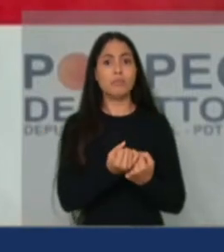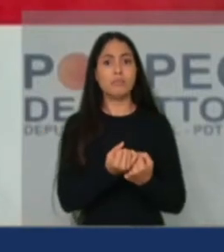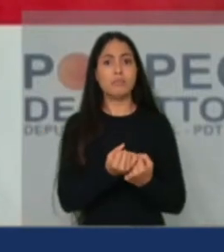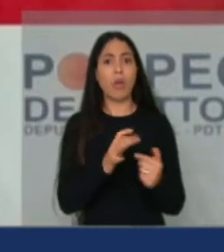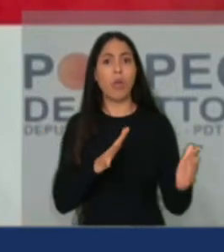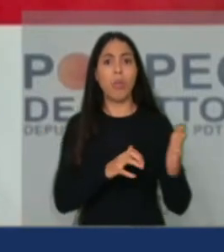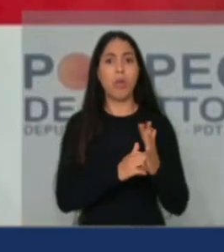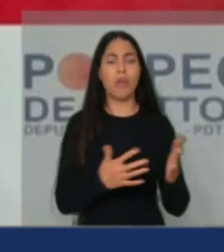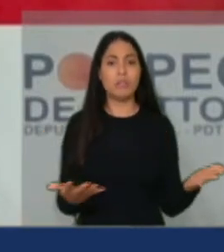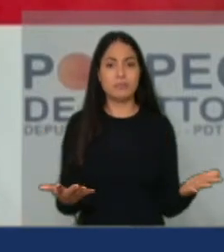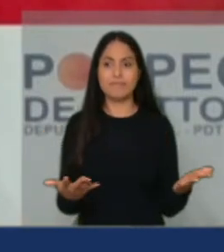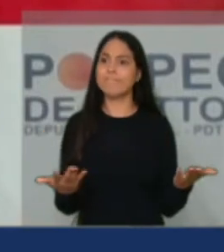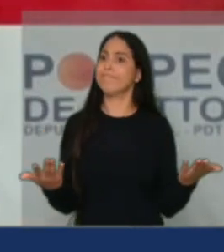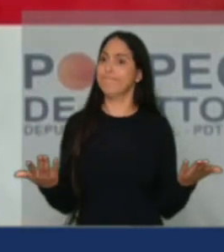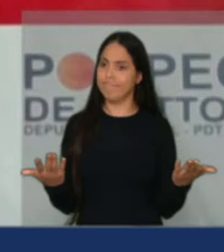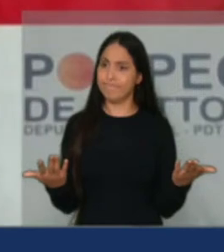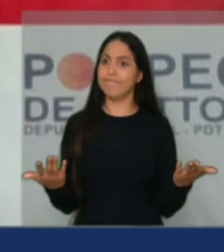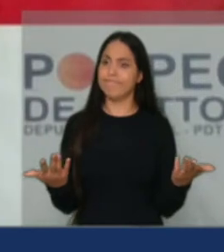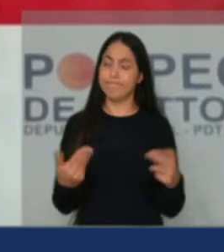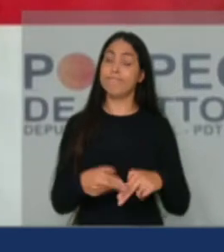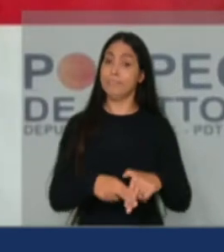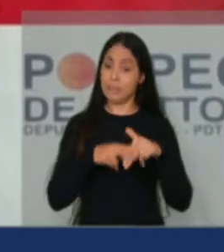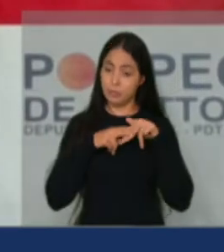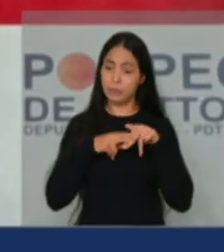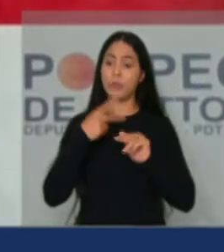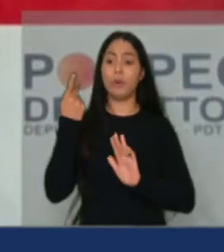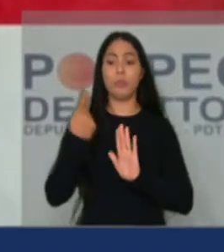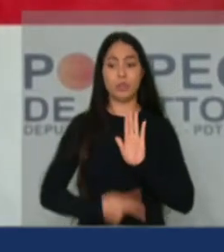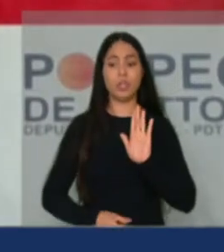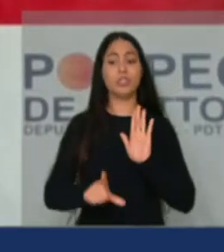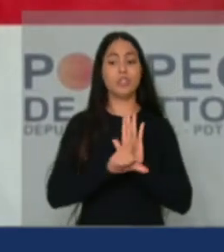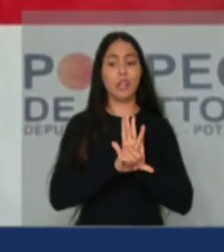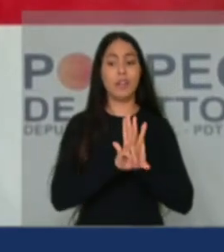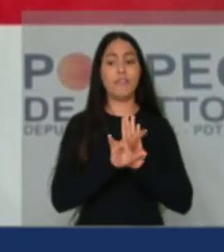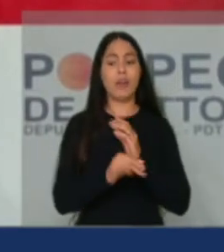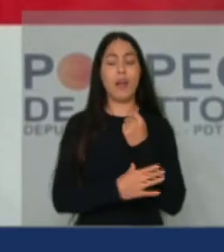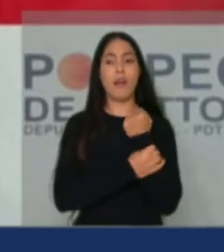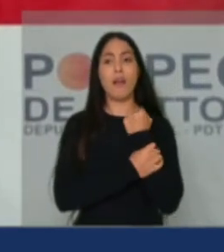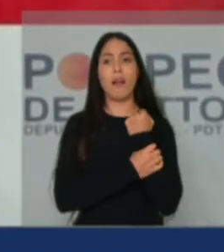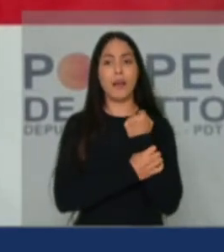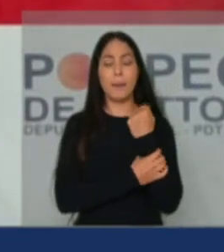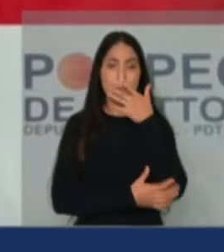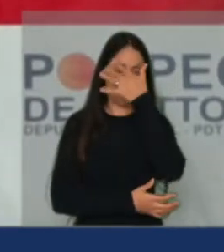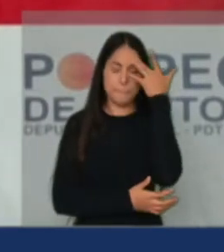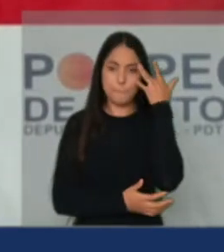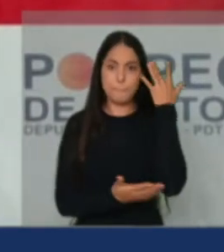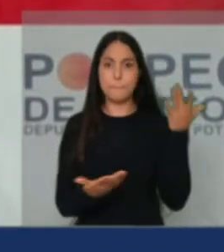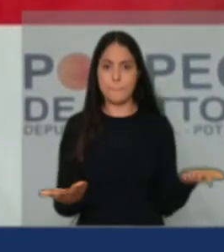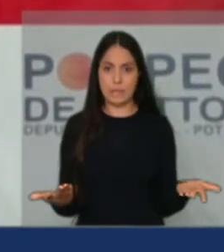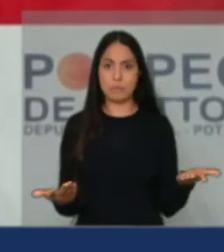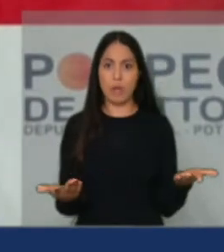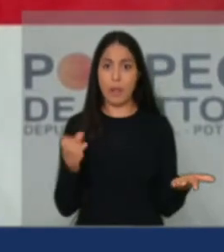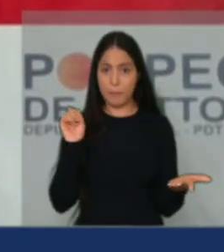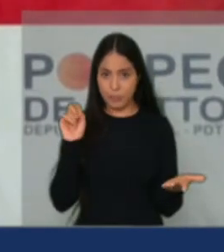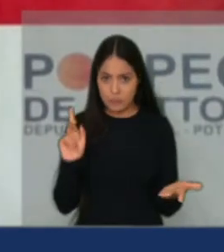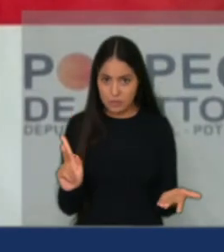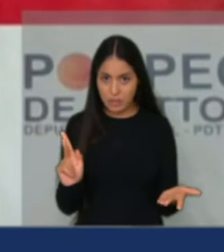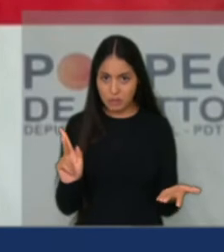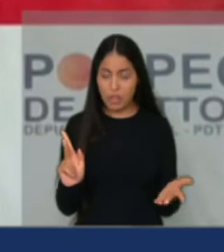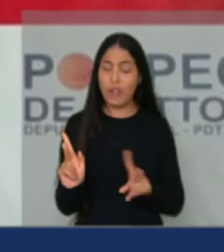ISSO, QUE O PROJETO OBJETIVA GARANTIR AO ASSEGURADO, O APOIO, QUE ESTÁ FONE ADO, QUE VOLTAR A EXERCER ATIVIDADE, É